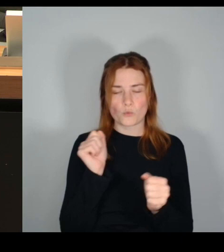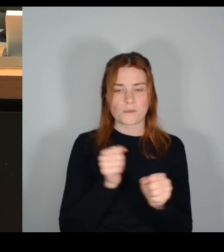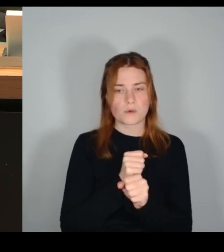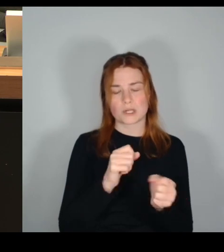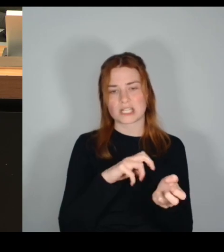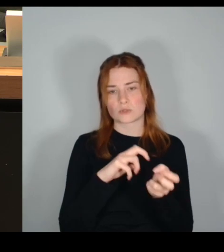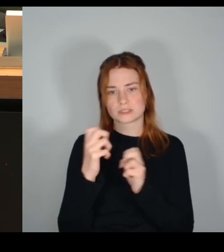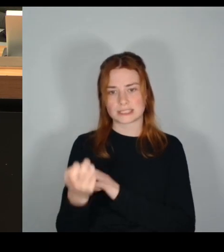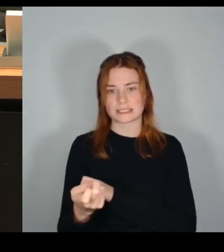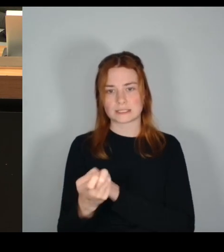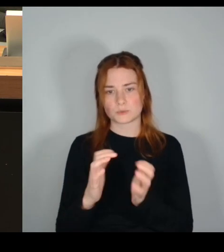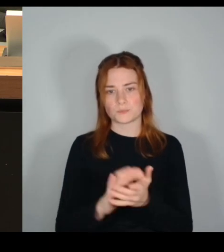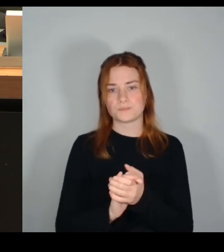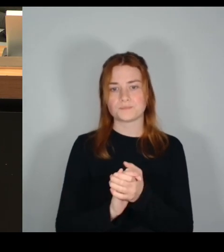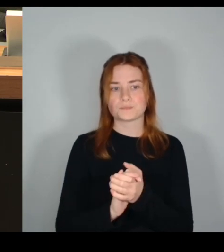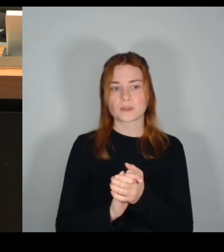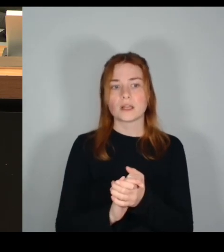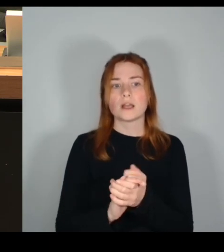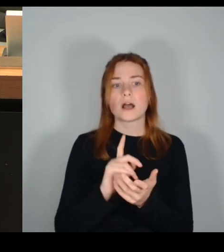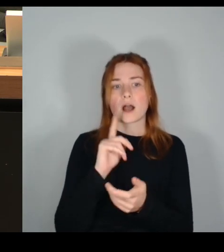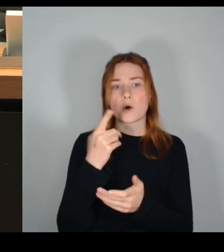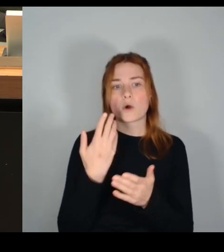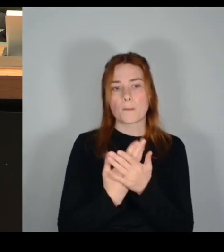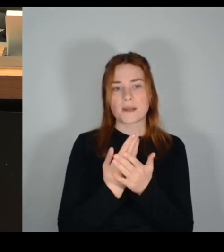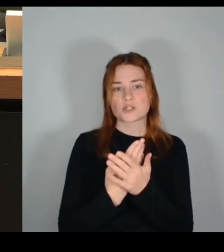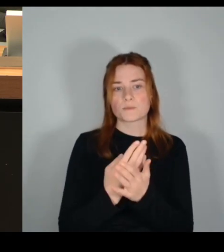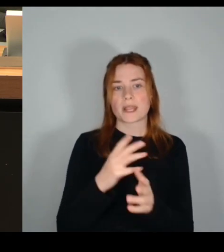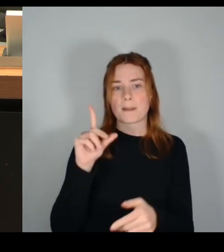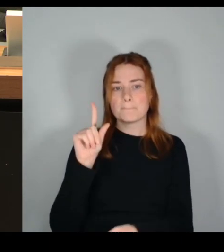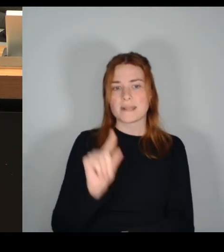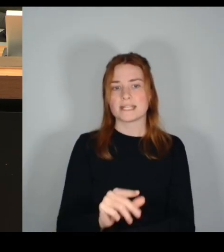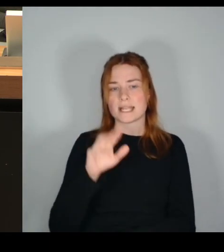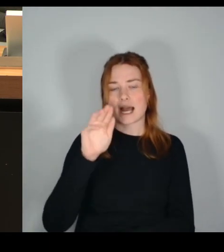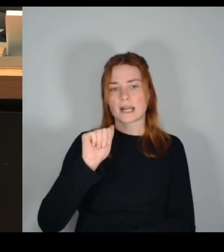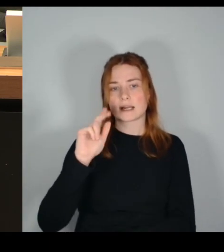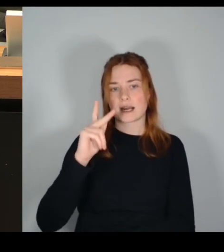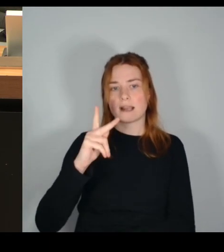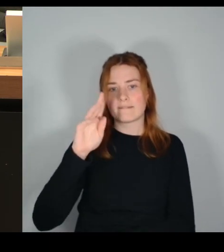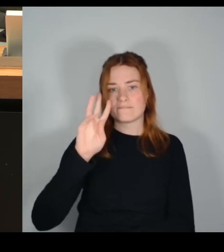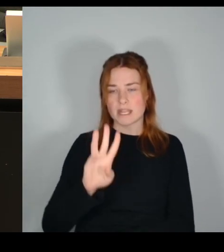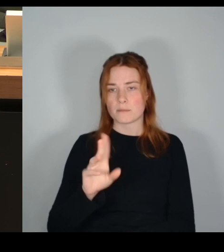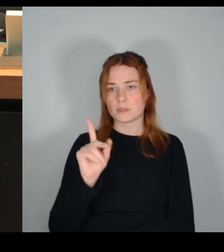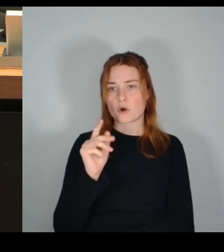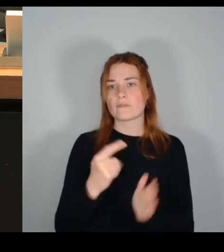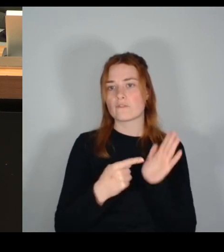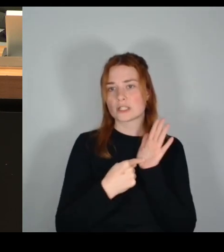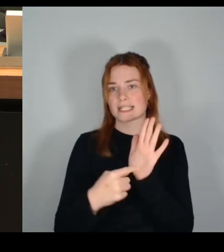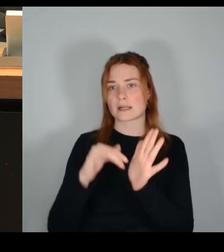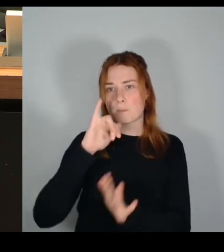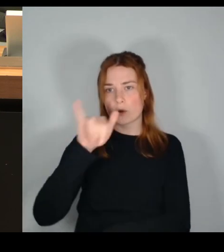Ein Vorzeigeprojekt in den USA wurde erst kürzlich gestoppt. Grund dafür Die Baukosten sind einfach zu hoch.